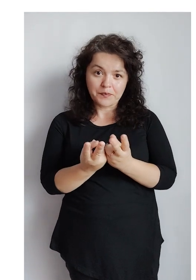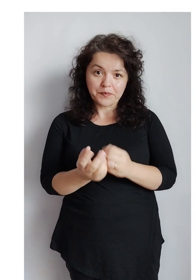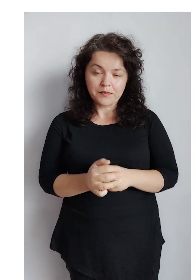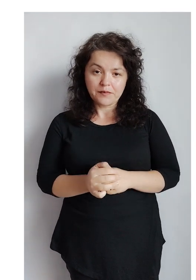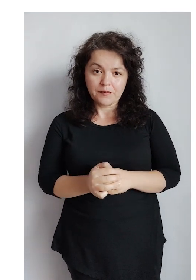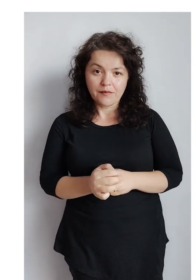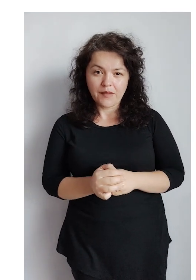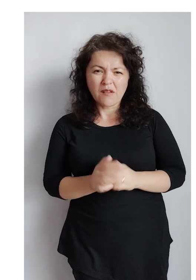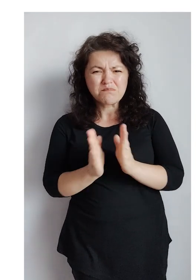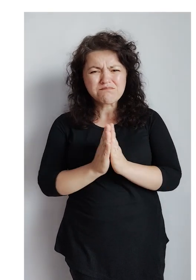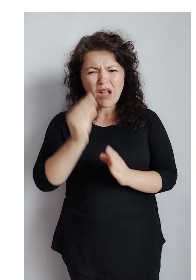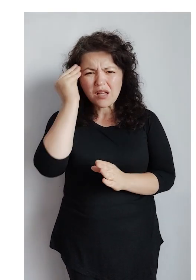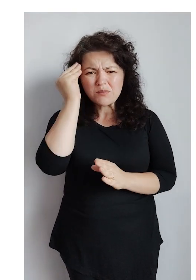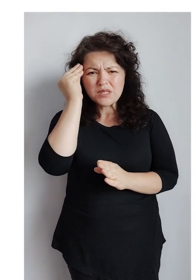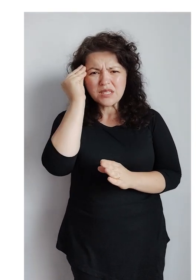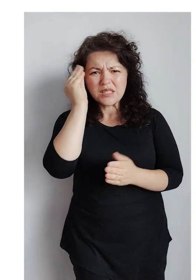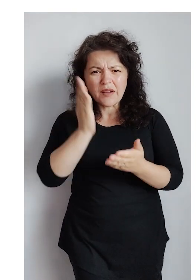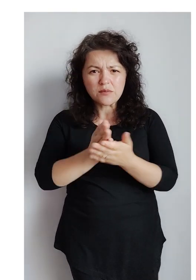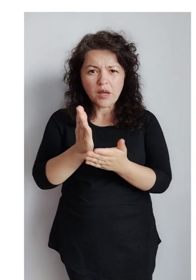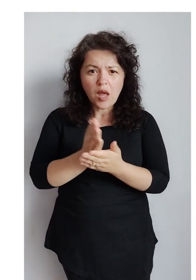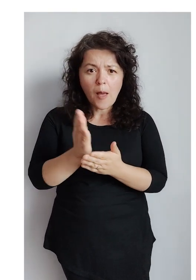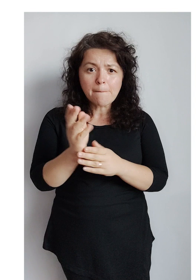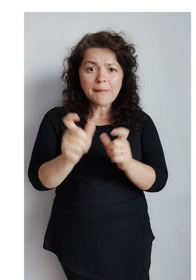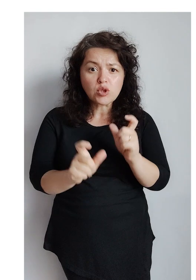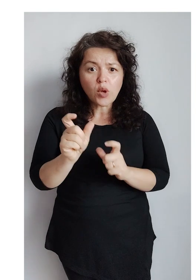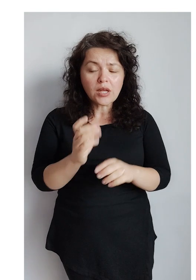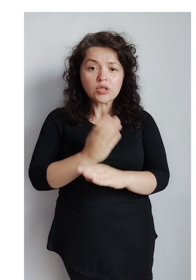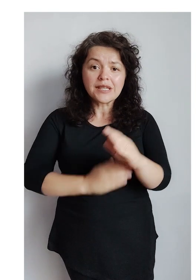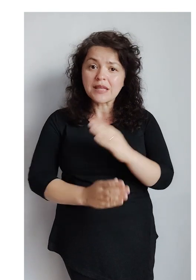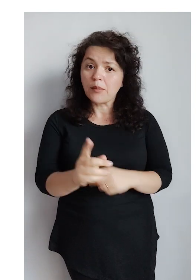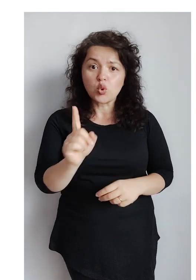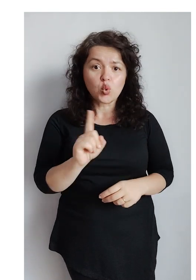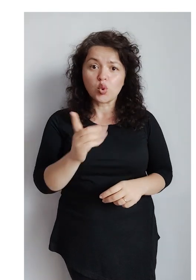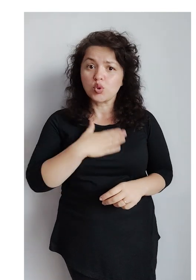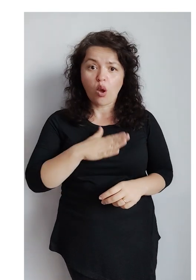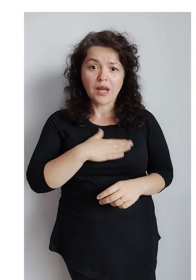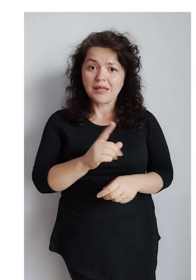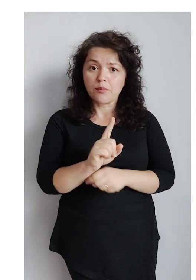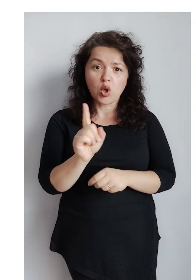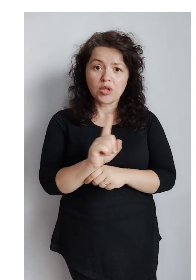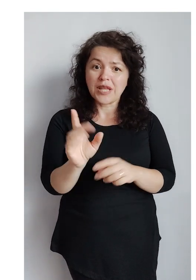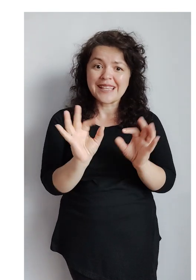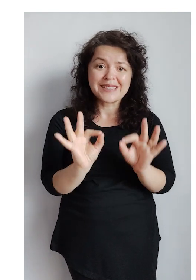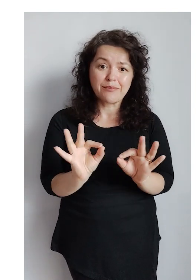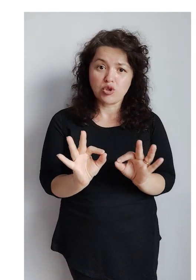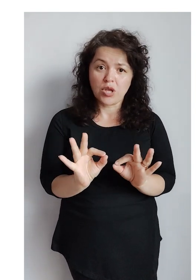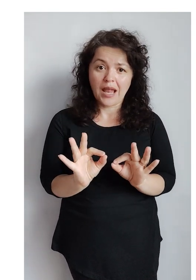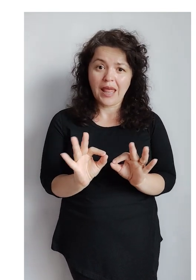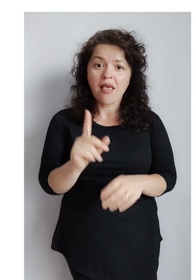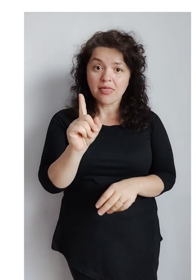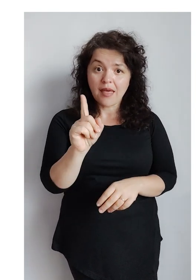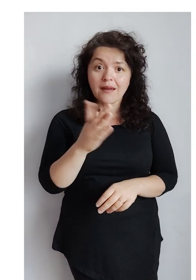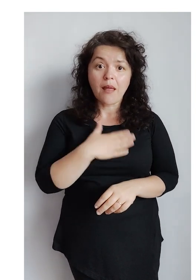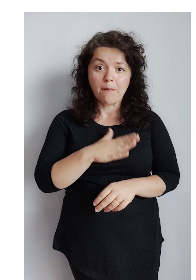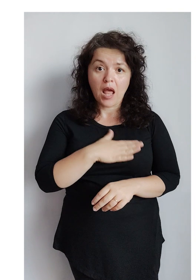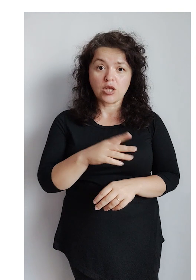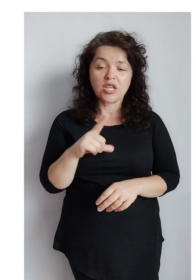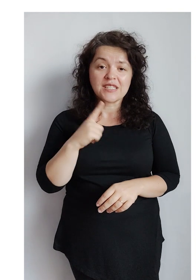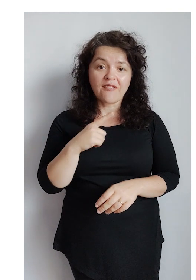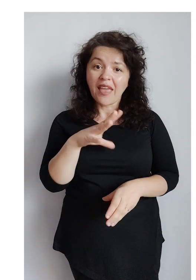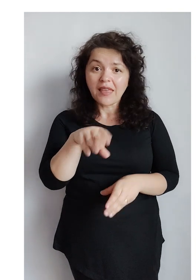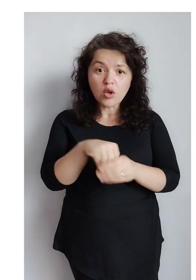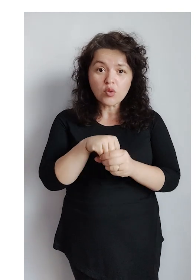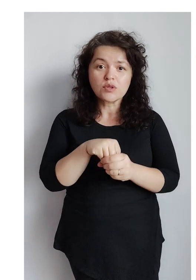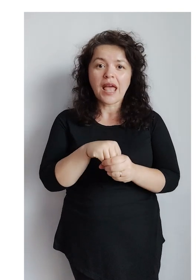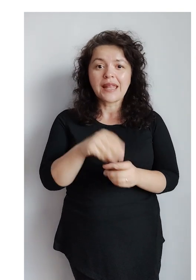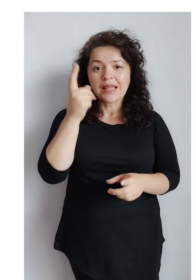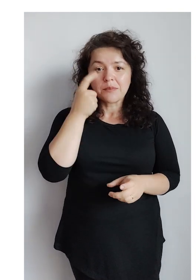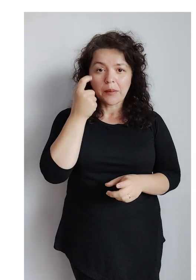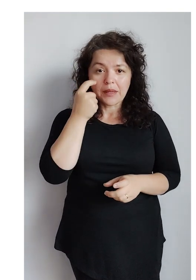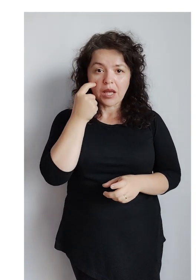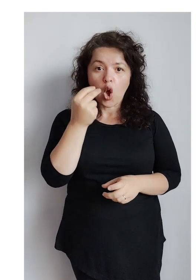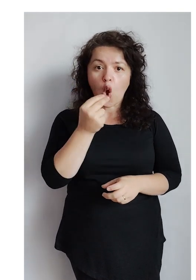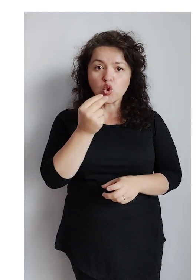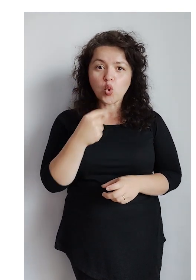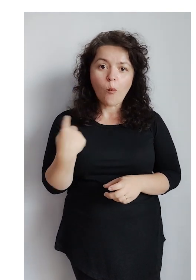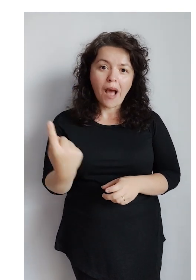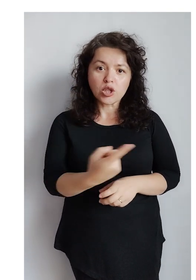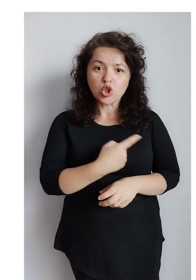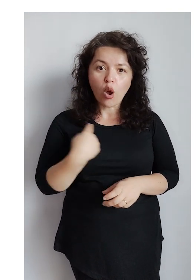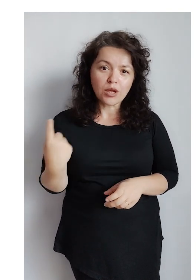Amintiți-vă întotdeauna că persoanele cu dizabilități nu doresc produse speciale, dar le place să fie incluse în experiența consumatorilor de masă